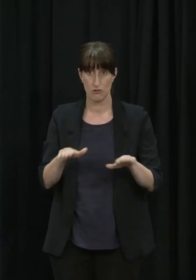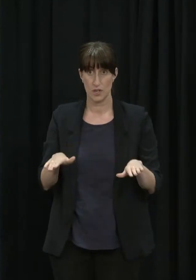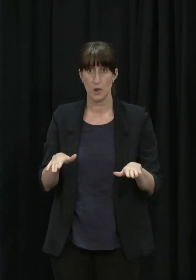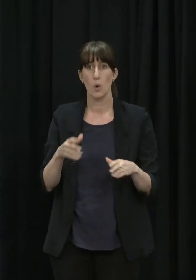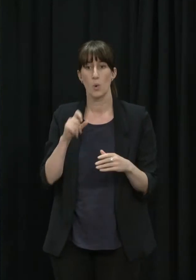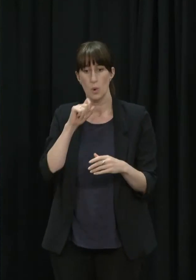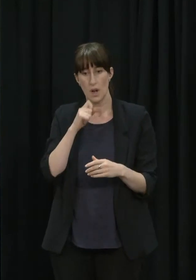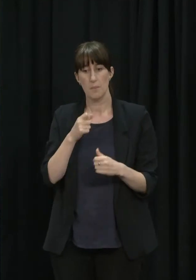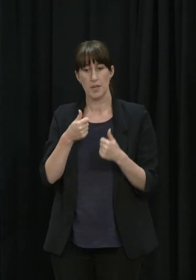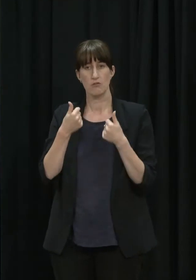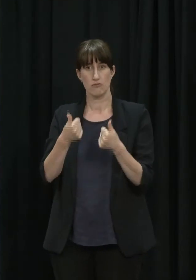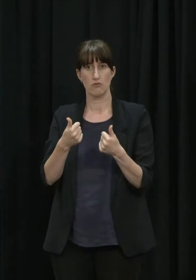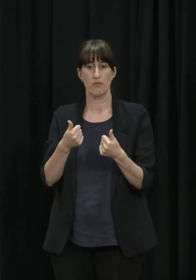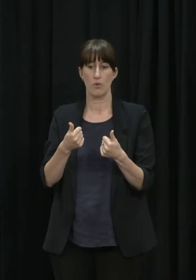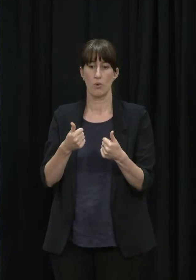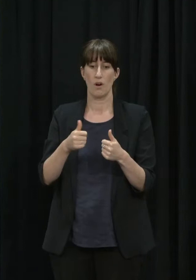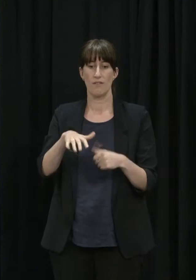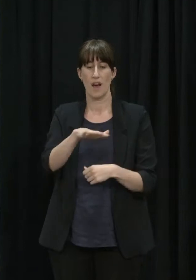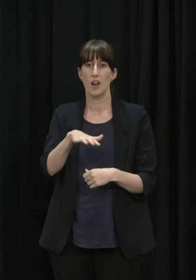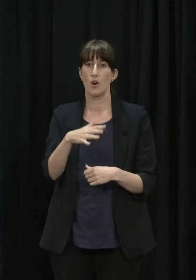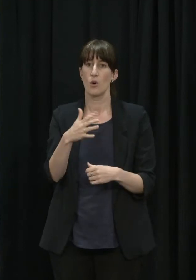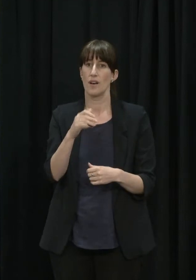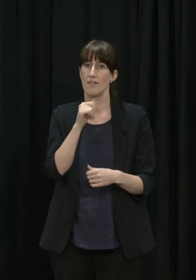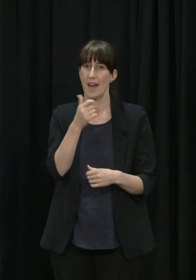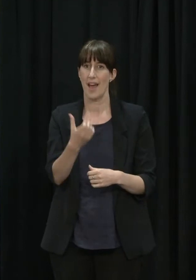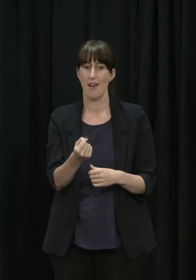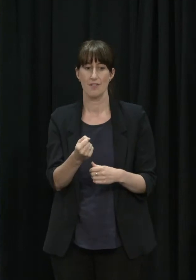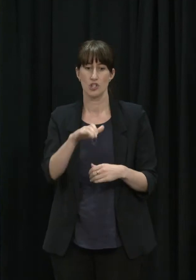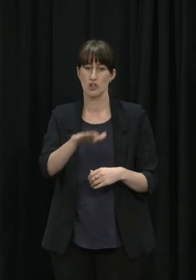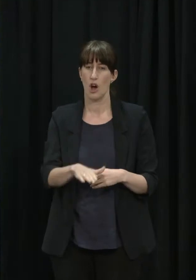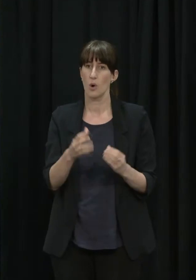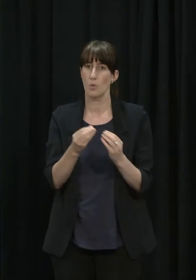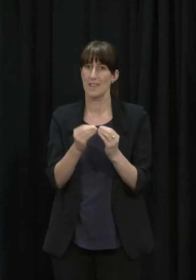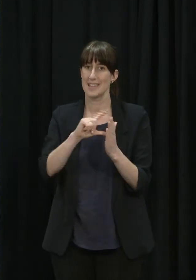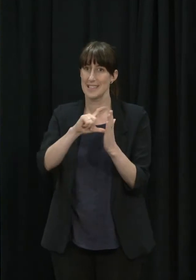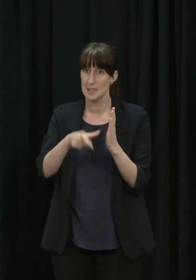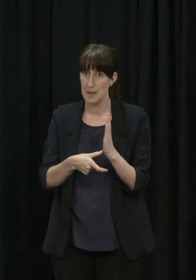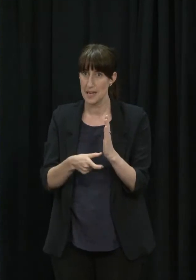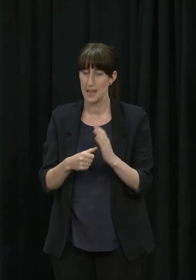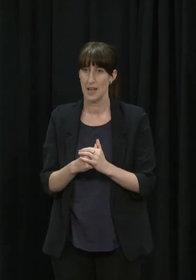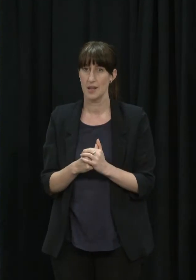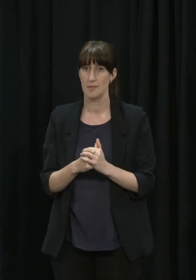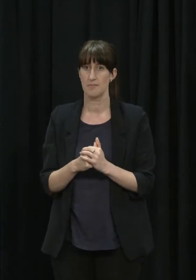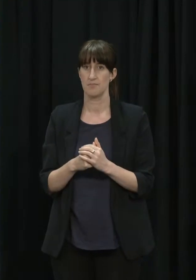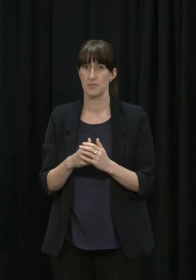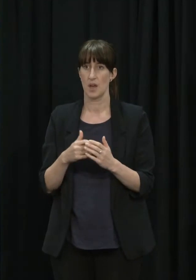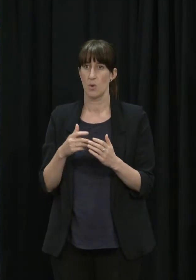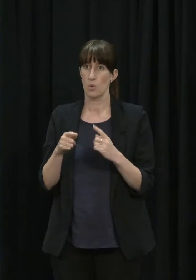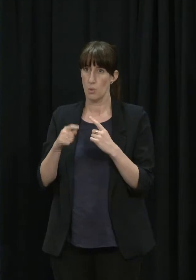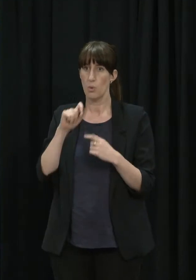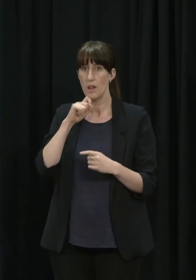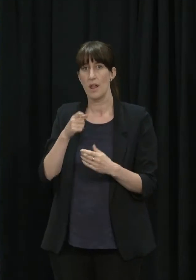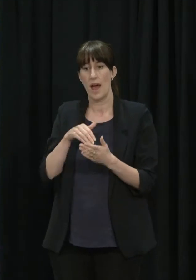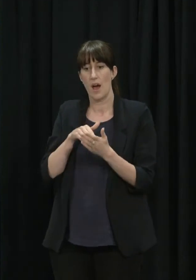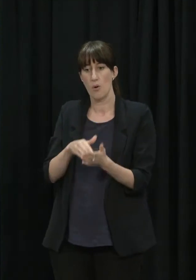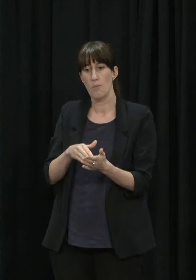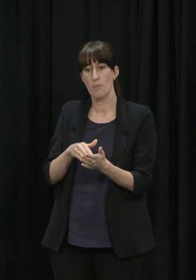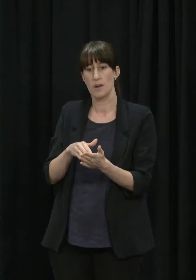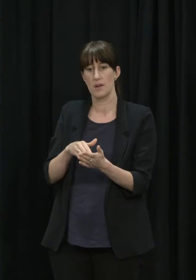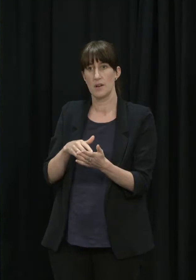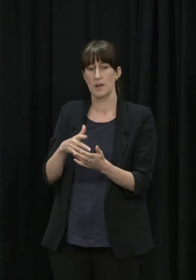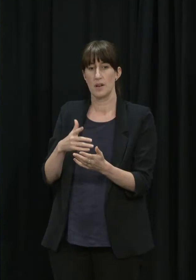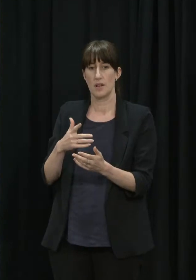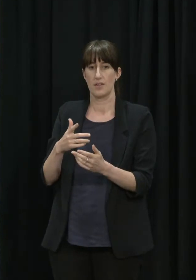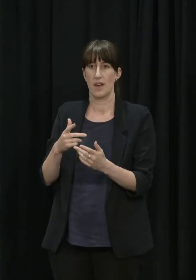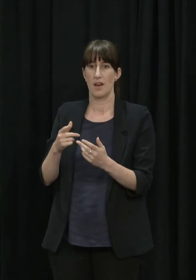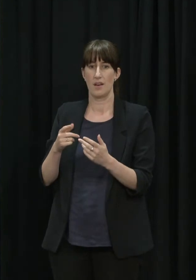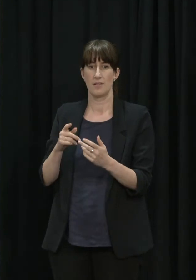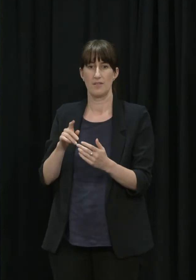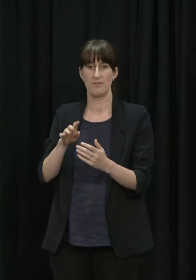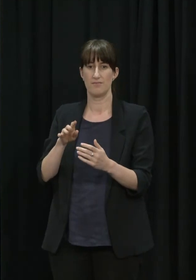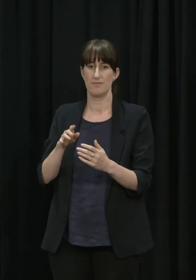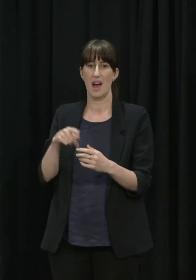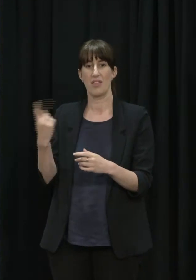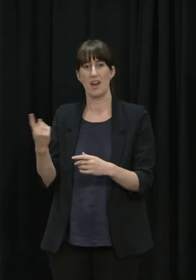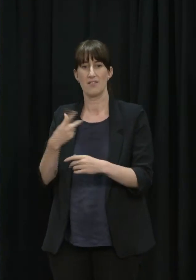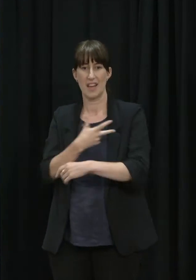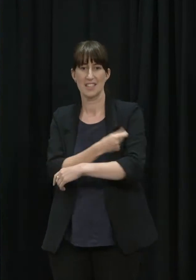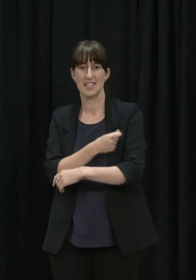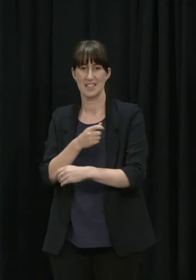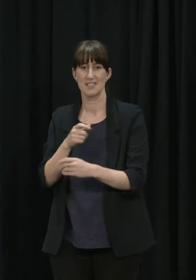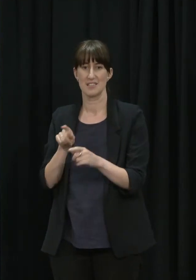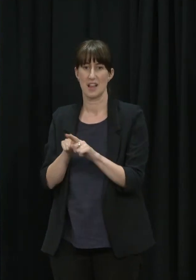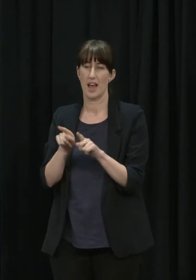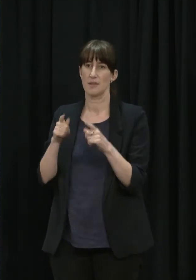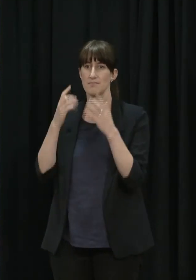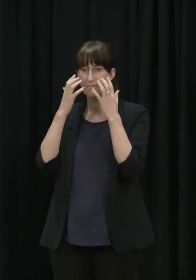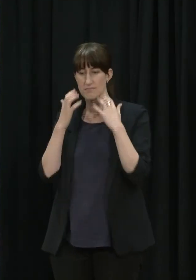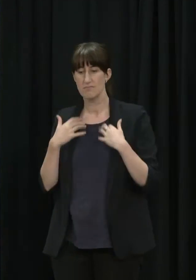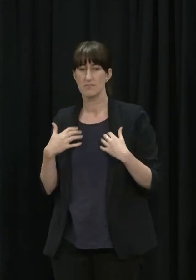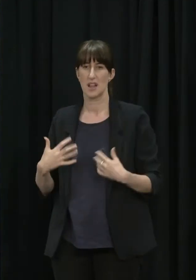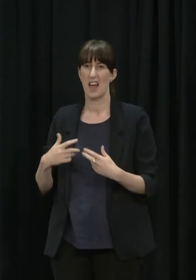hua ... Ka uru atu. Whai hua ki